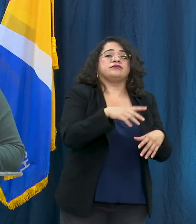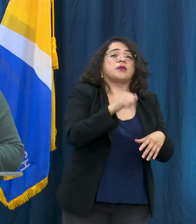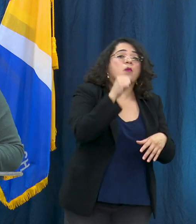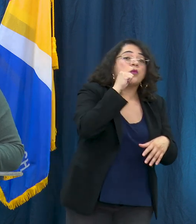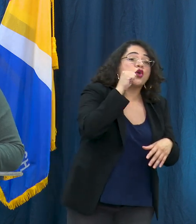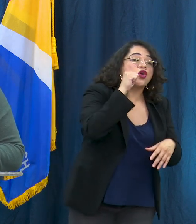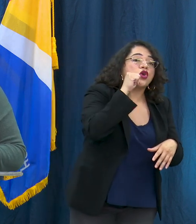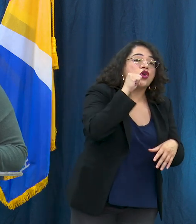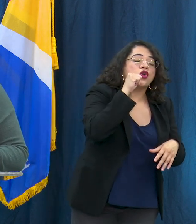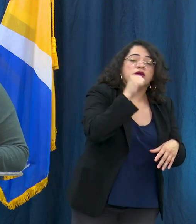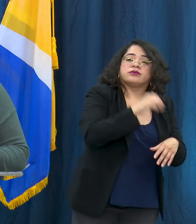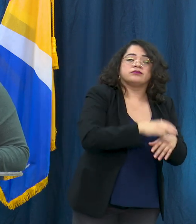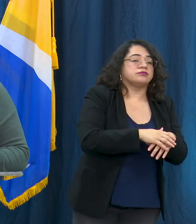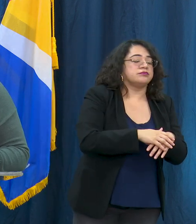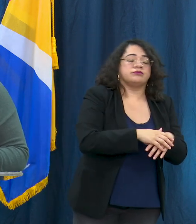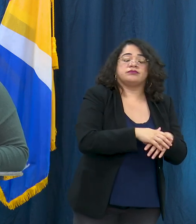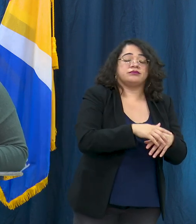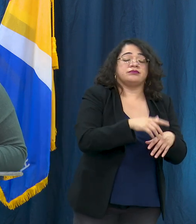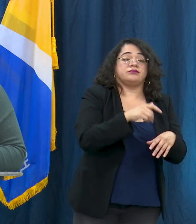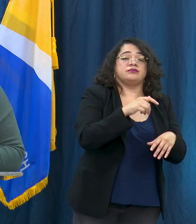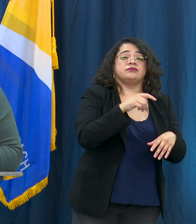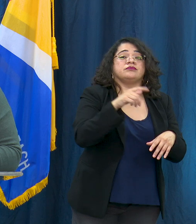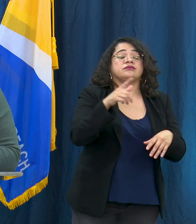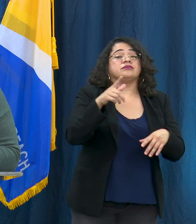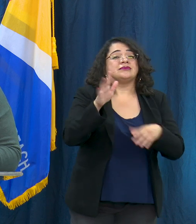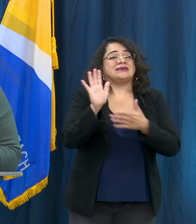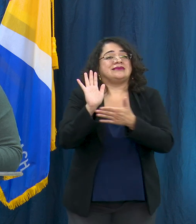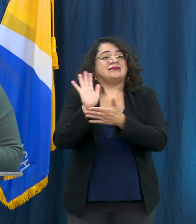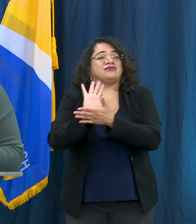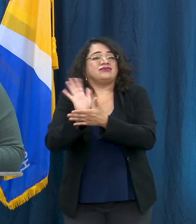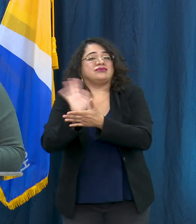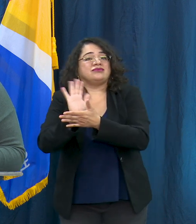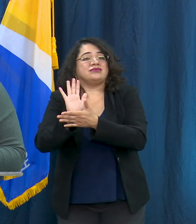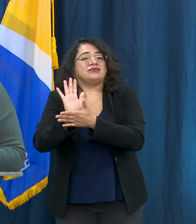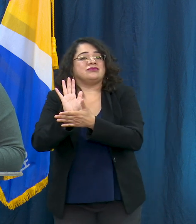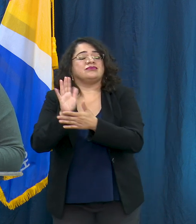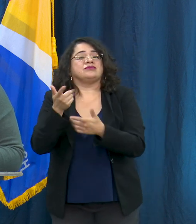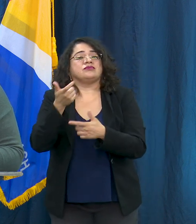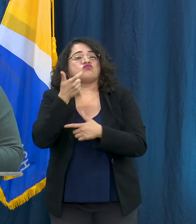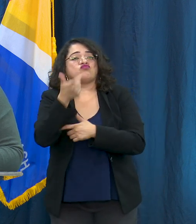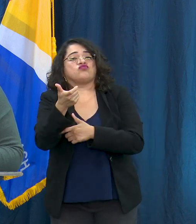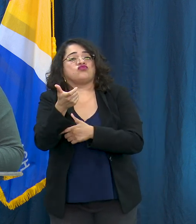Salle's de cine centros de entretenimiento familiar como voli